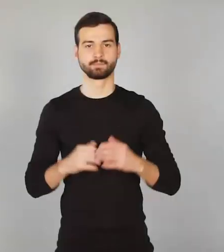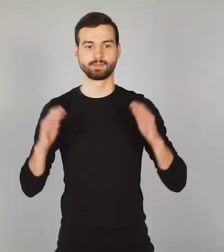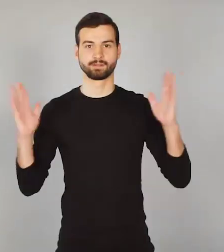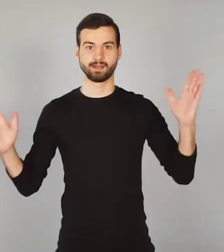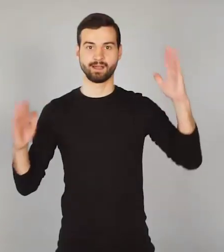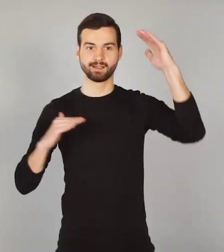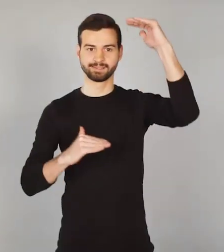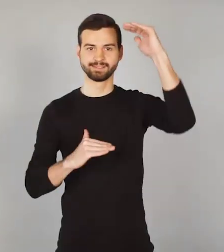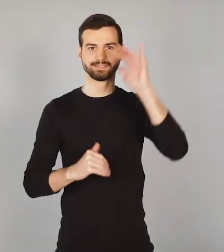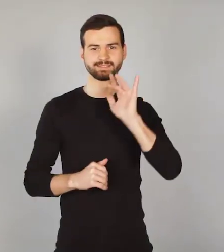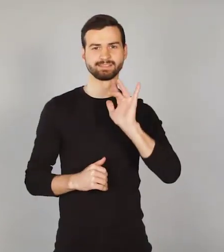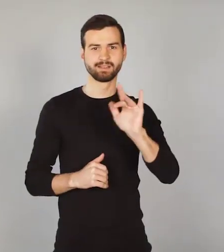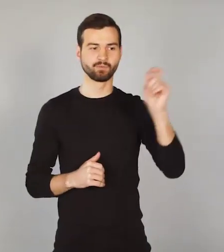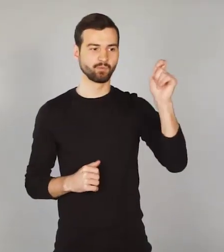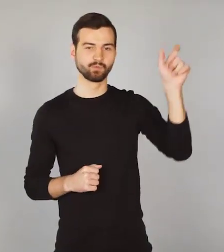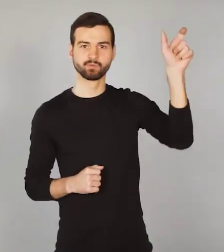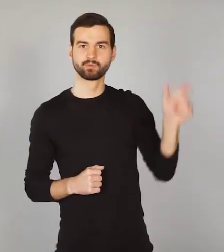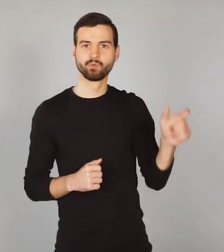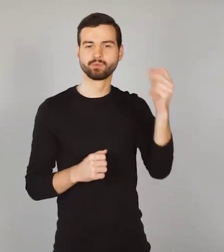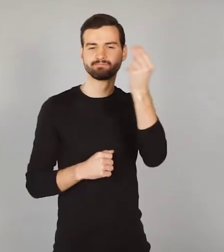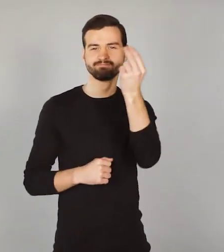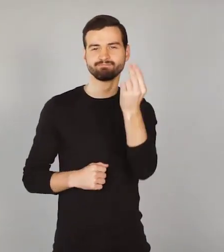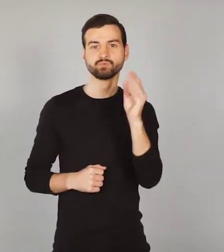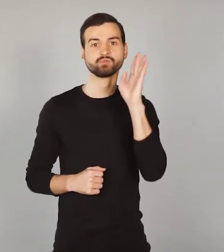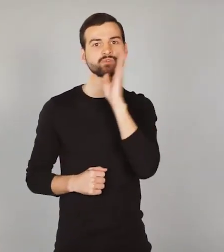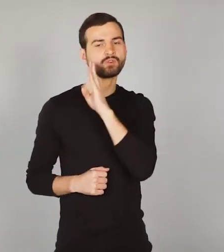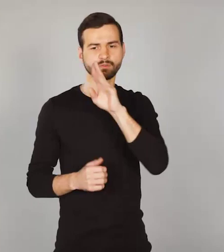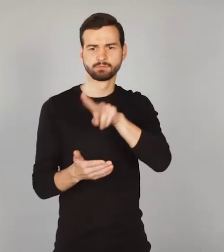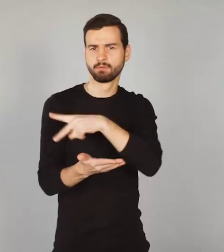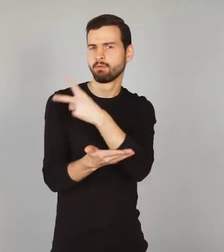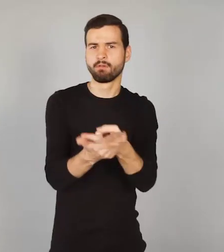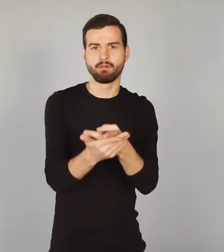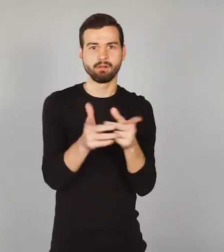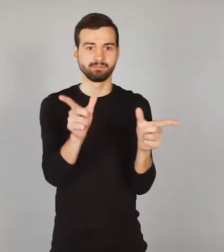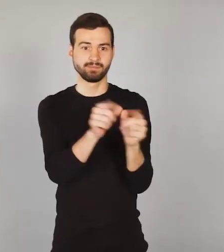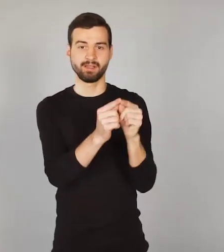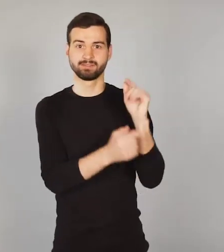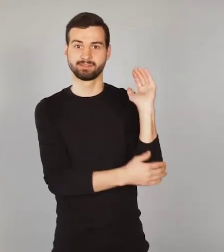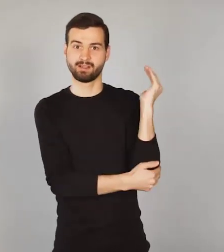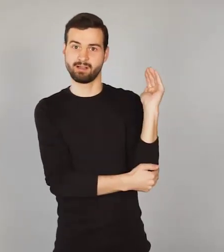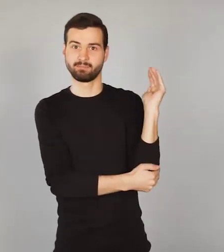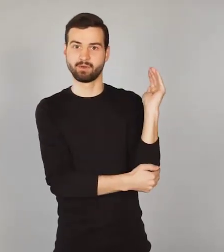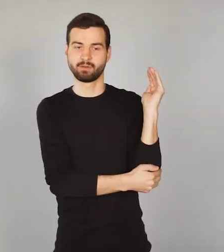В центре картины художник изобразил упавшую женщину. Рядом с ней ребенок,